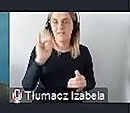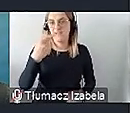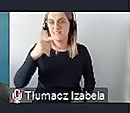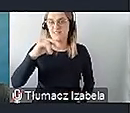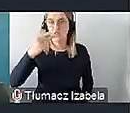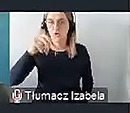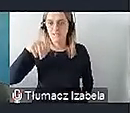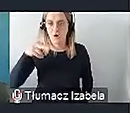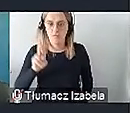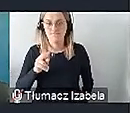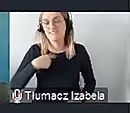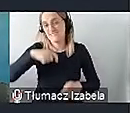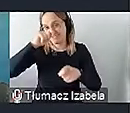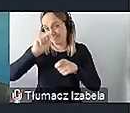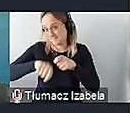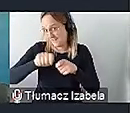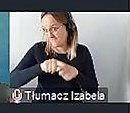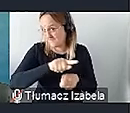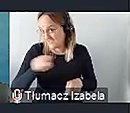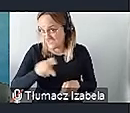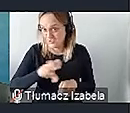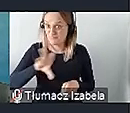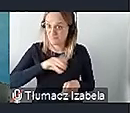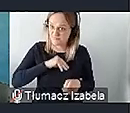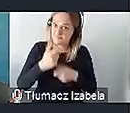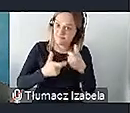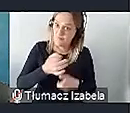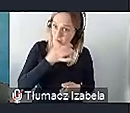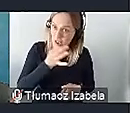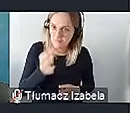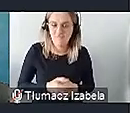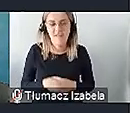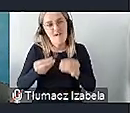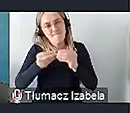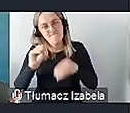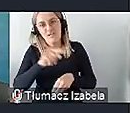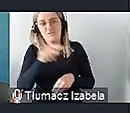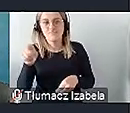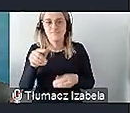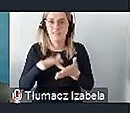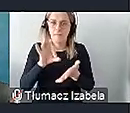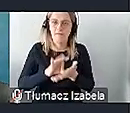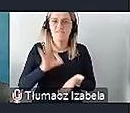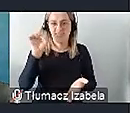Sprawdzimy. Zobaczymy, czy możemy coś z tym zrobić. Ale większość też odpowiedziała, że na pewno tak,